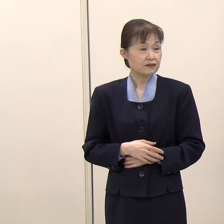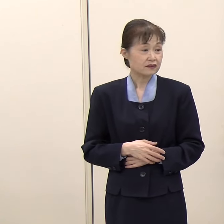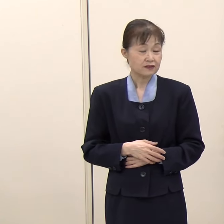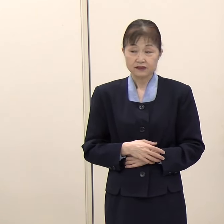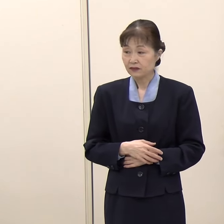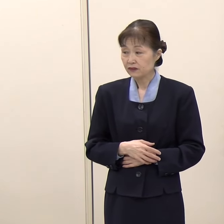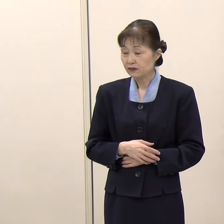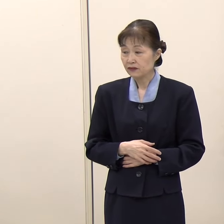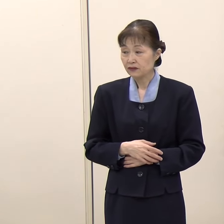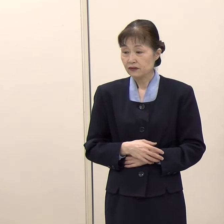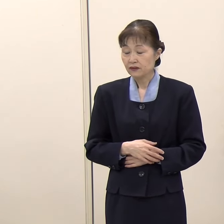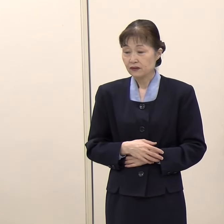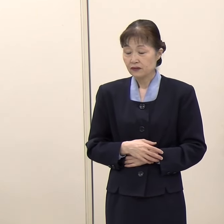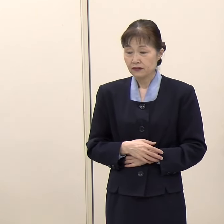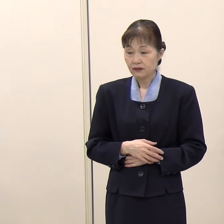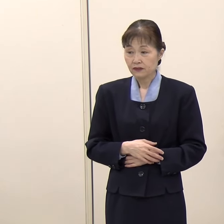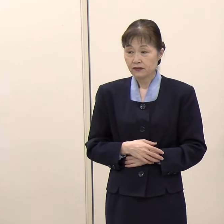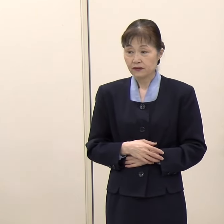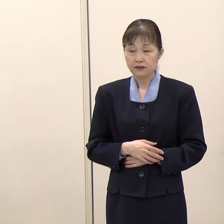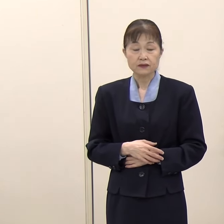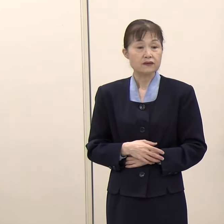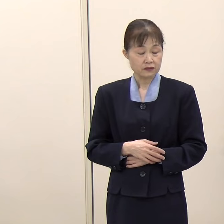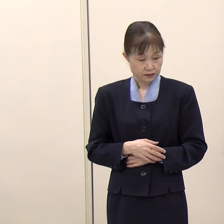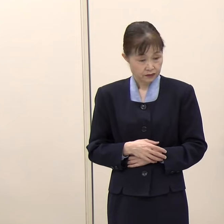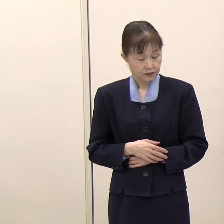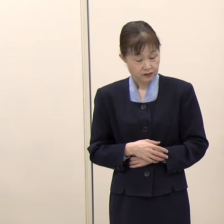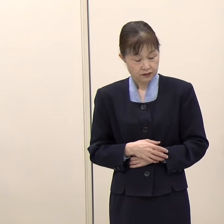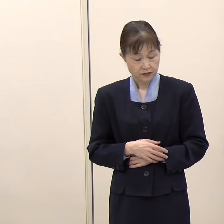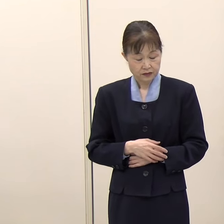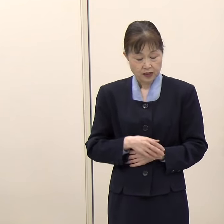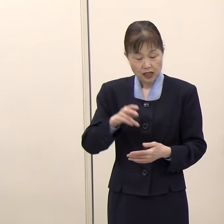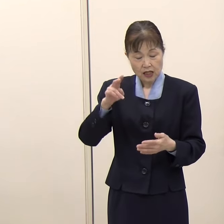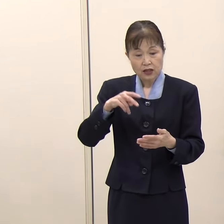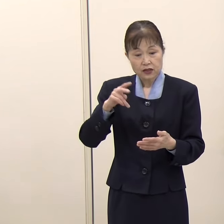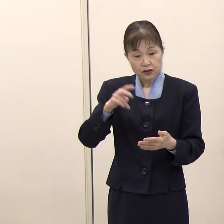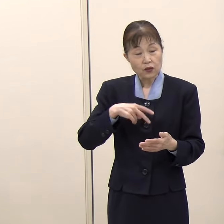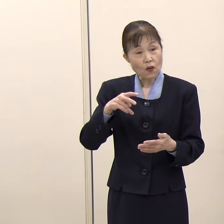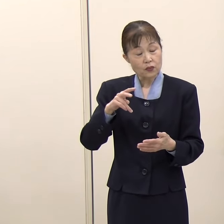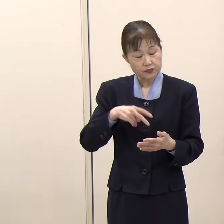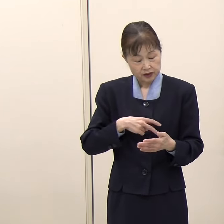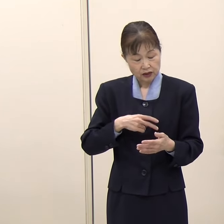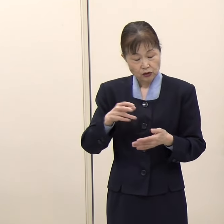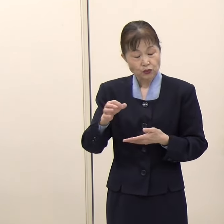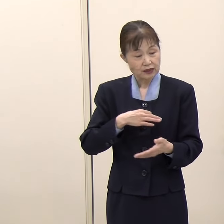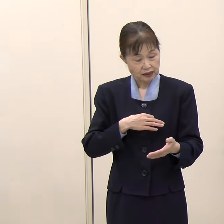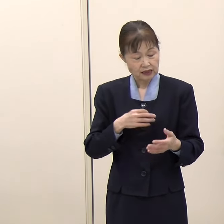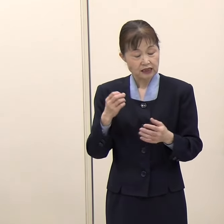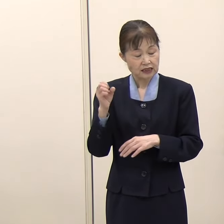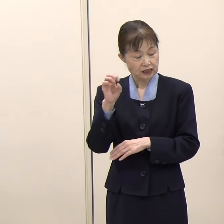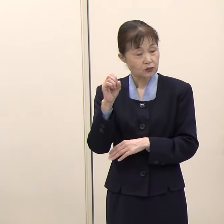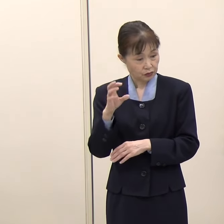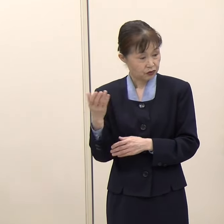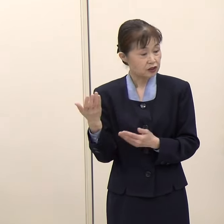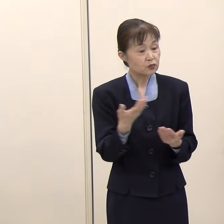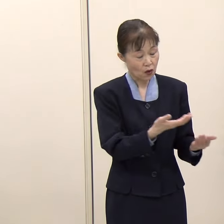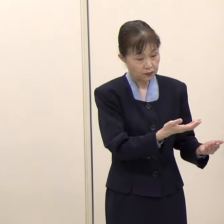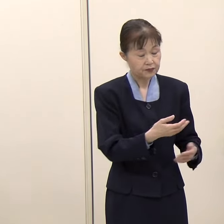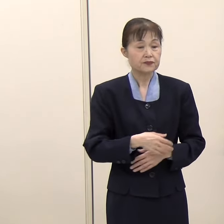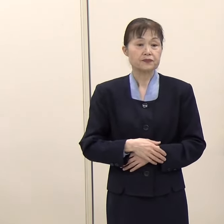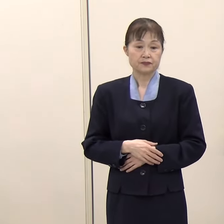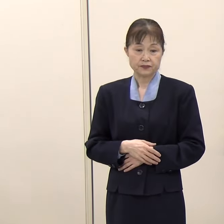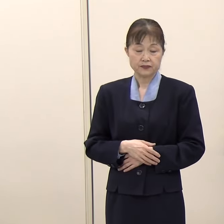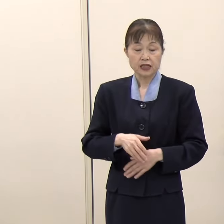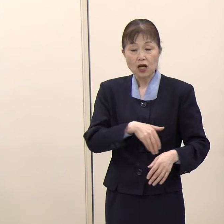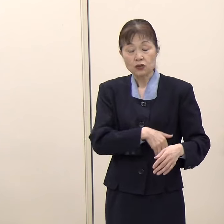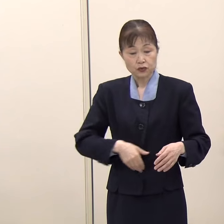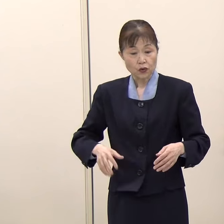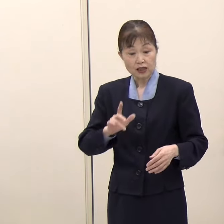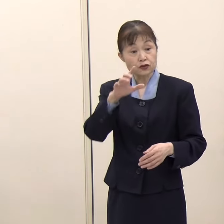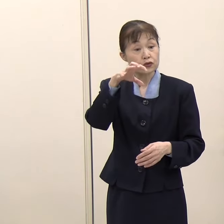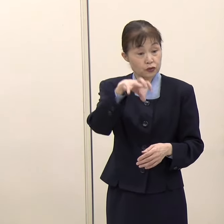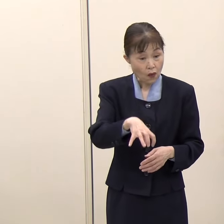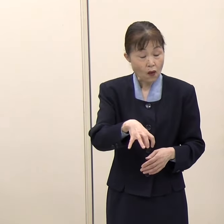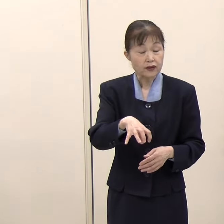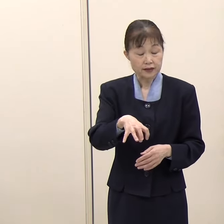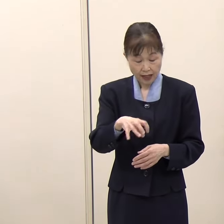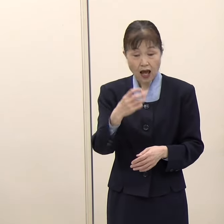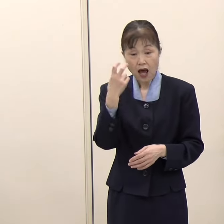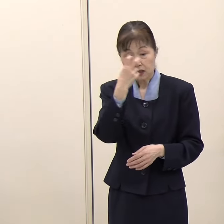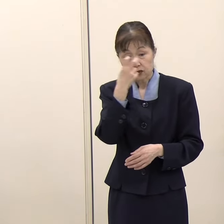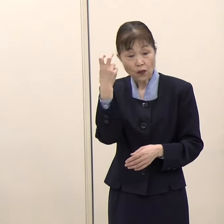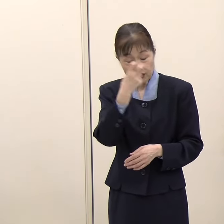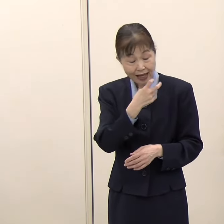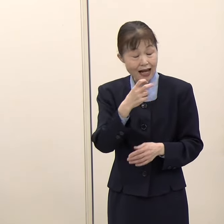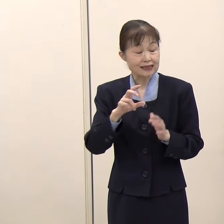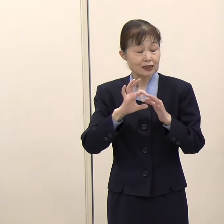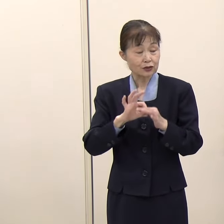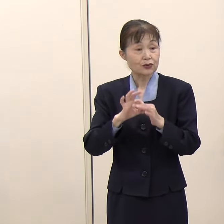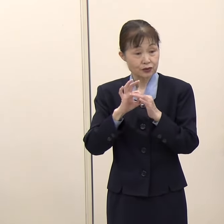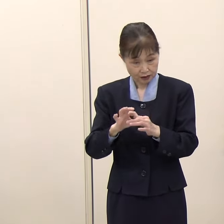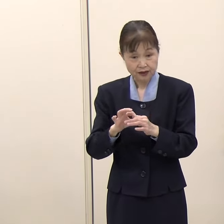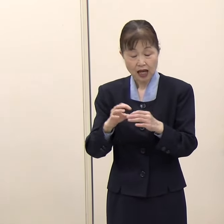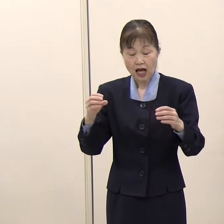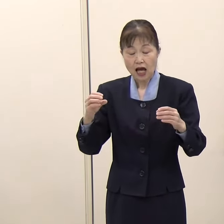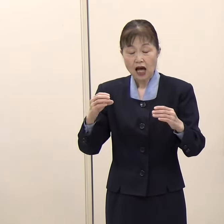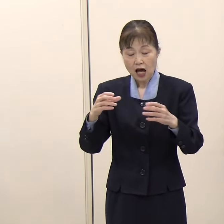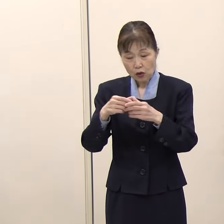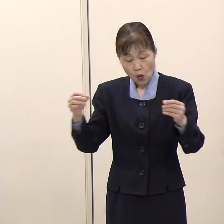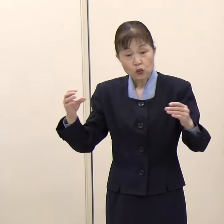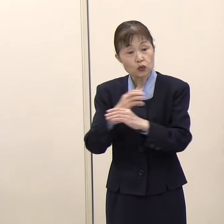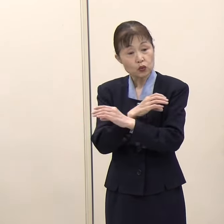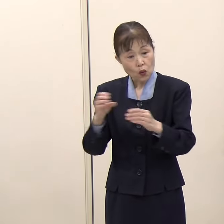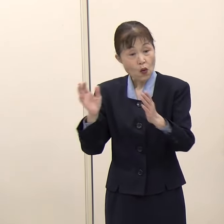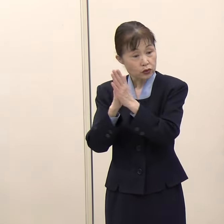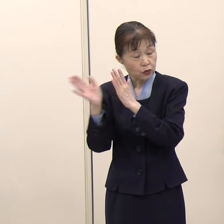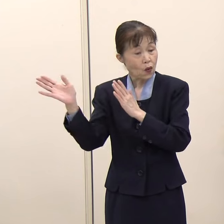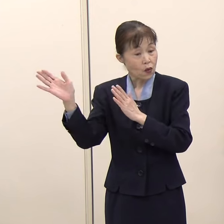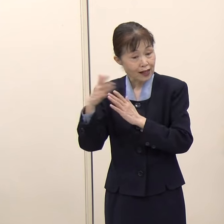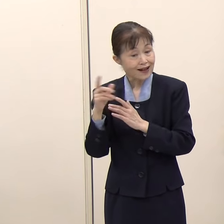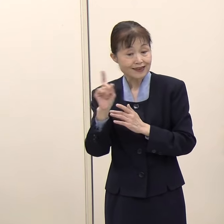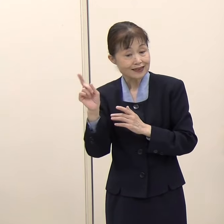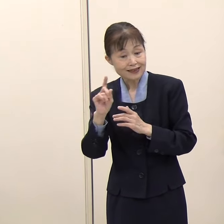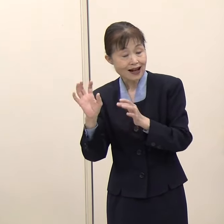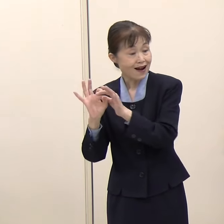（読売新聞）福岡空港の話に戻りますが、国土交通省側から、調査とか今後のことに対して何か連絡とか報告というのは、現時点ではまだ出てないのでしょうか。